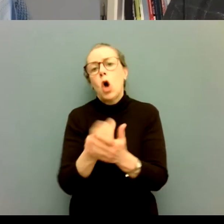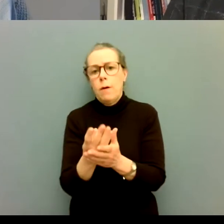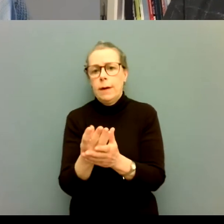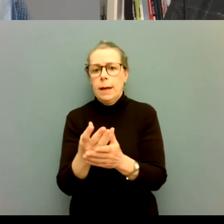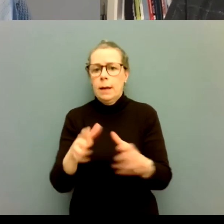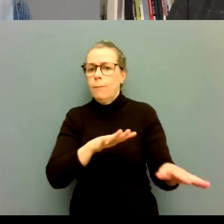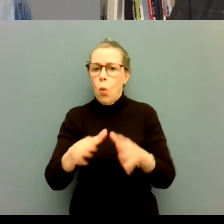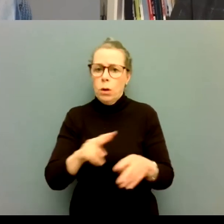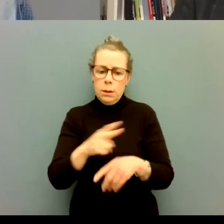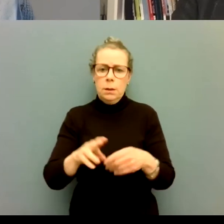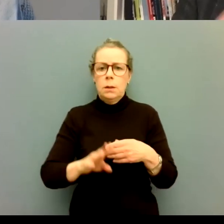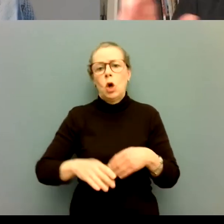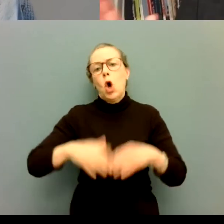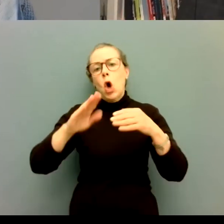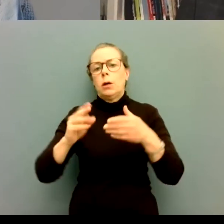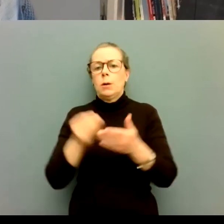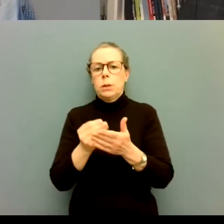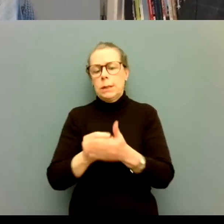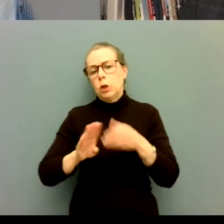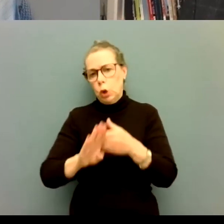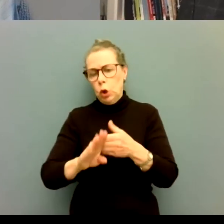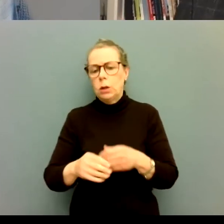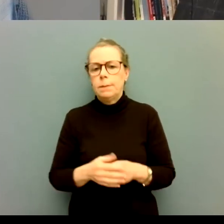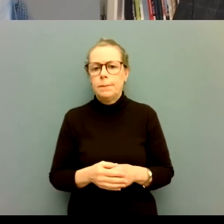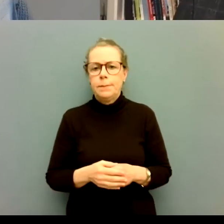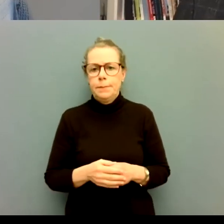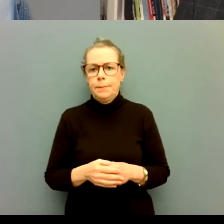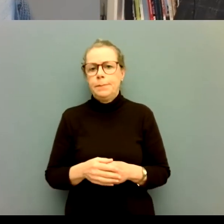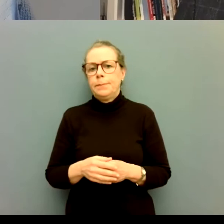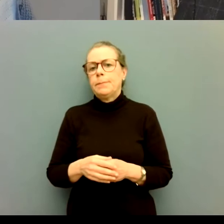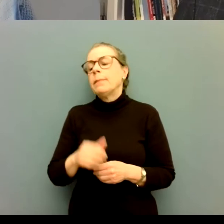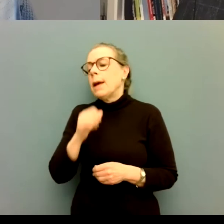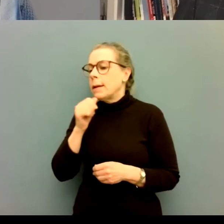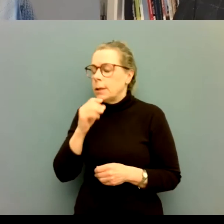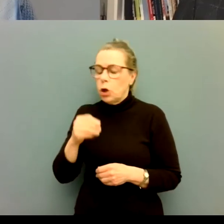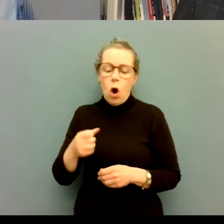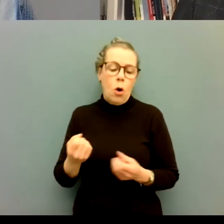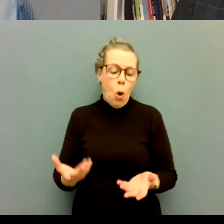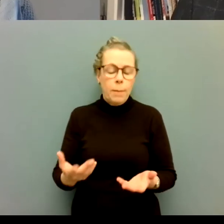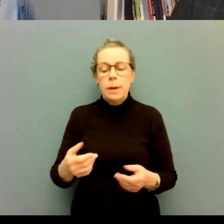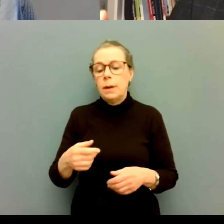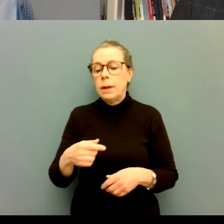Det är klart, om vi hade obegränsat med pengar, att finansministern säger-